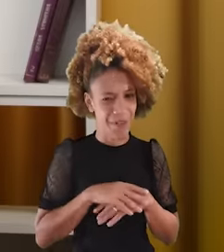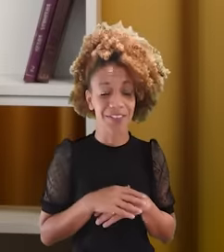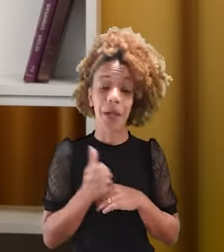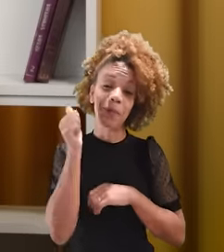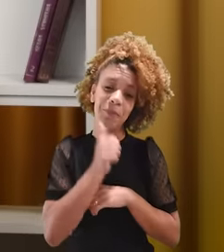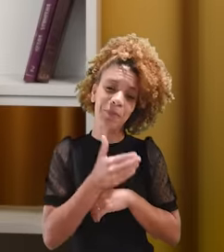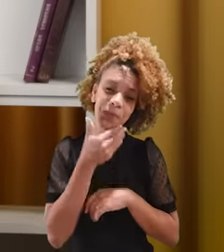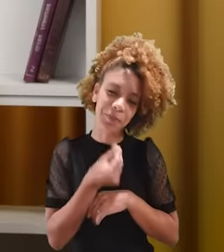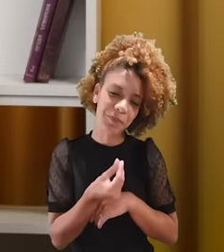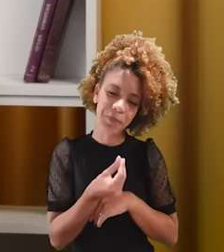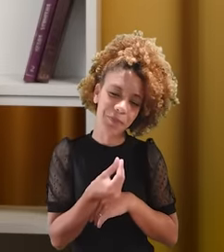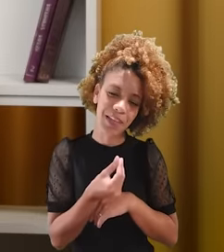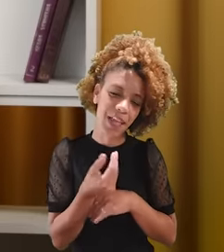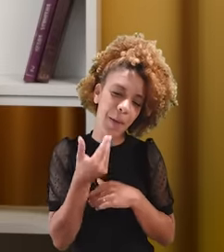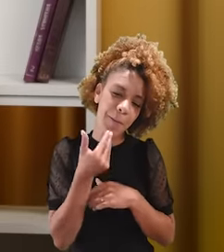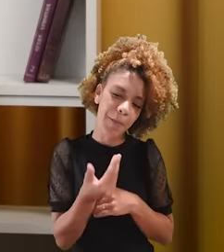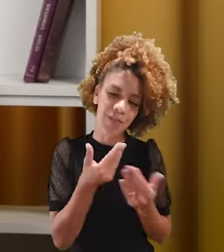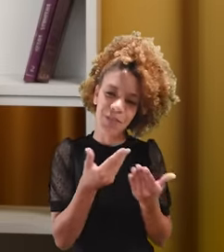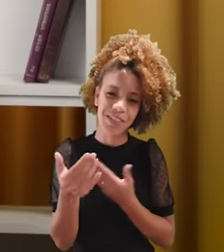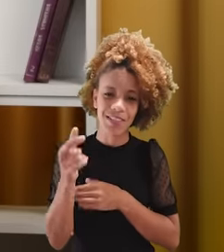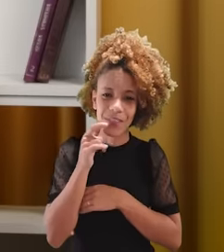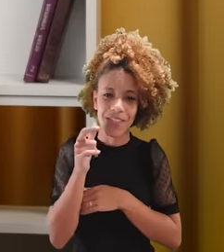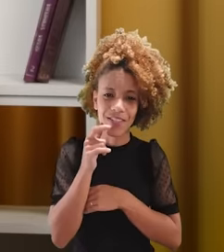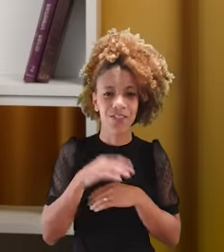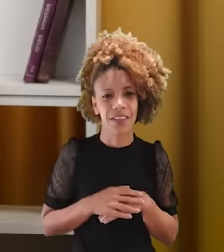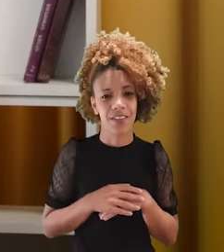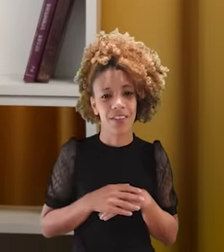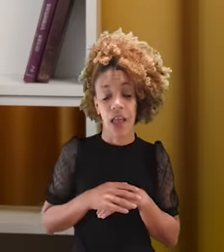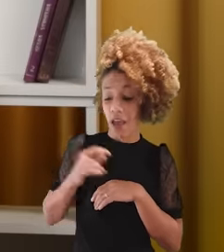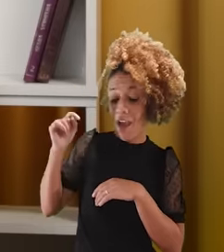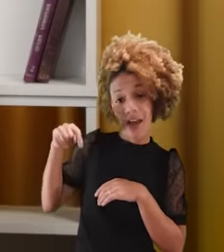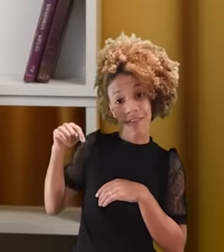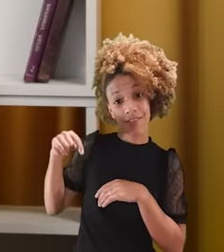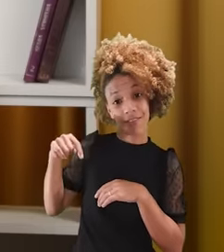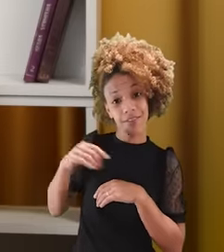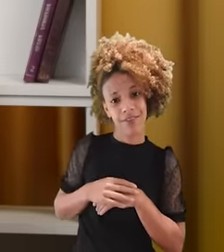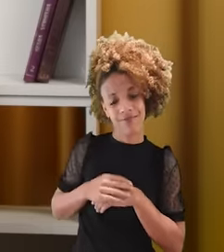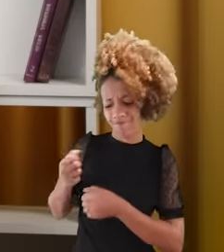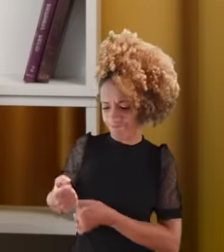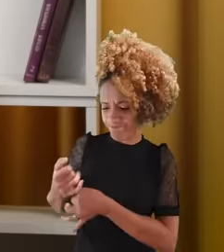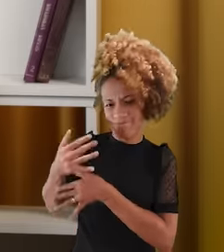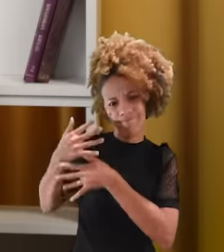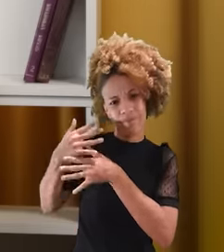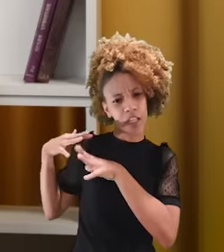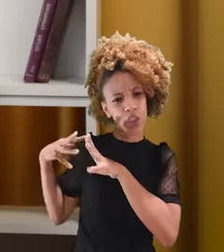senhores eu peço a todos que estão assistindo entrre aqui ó vou deixar na descrição toda a